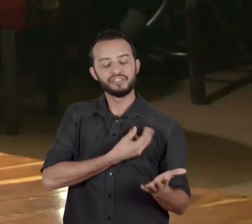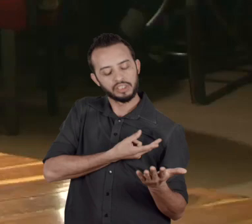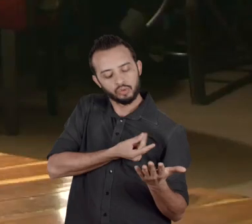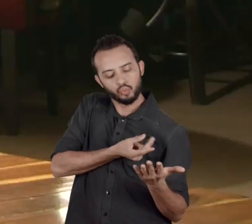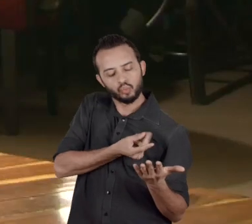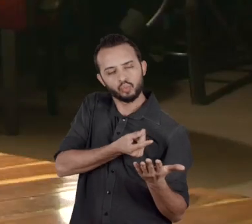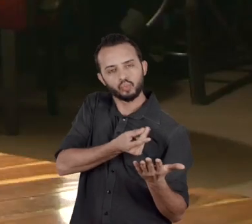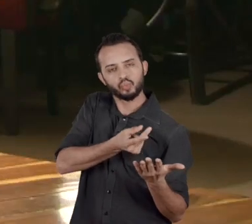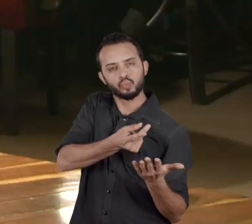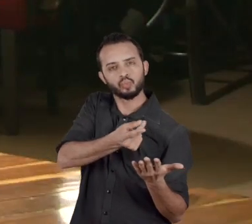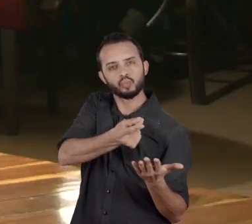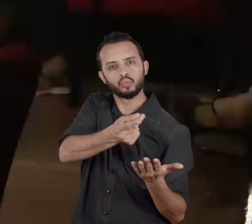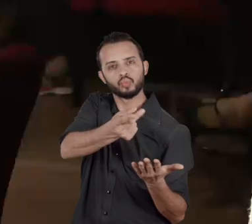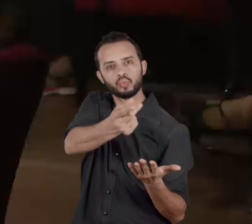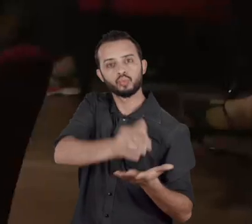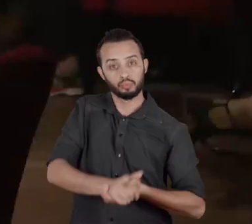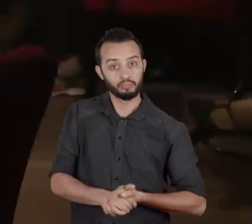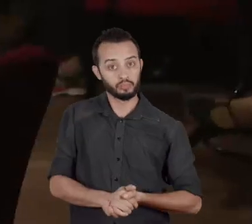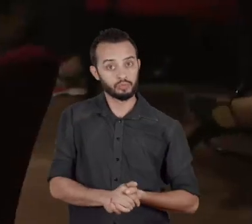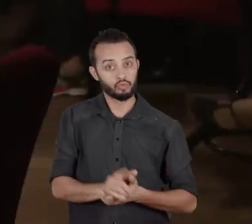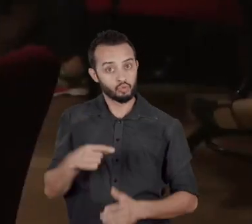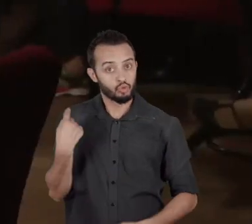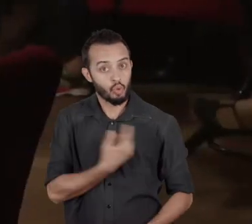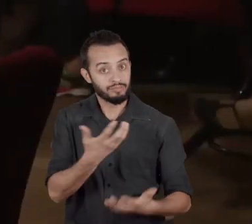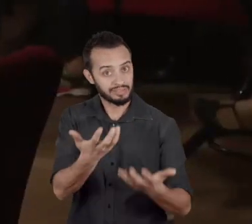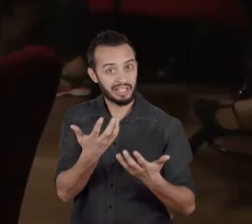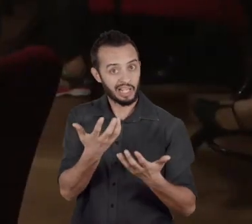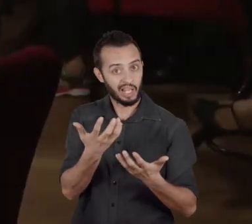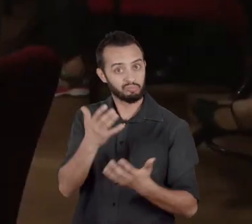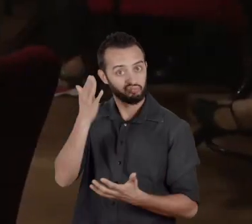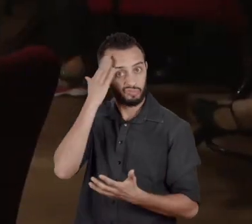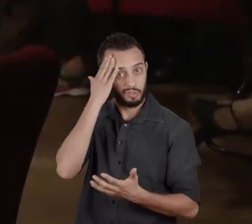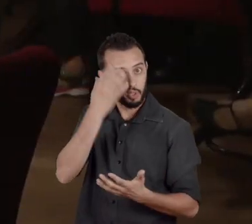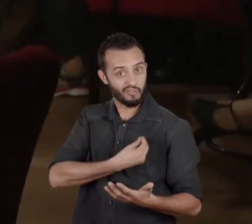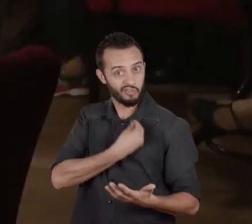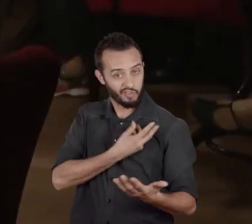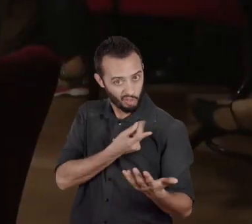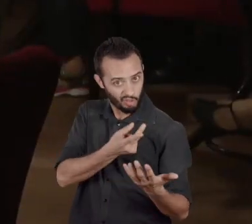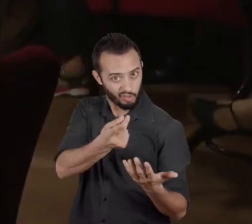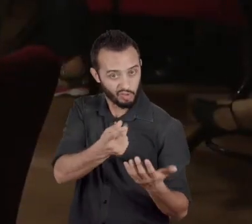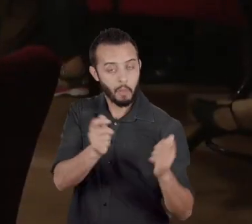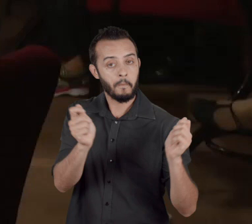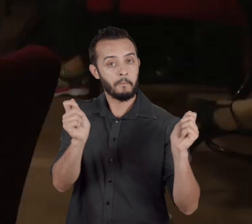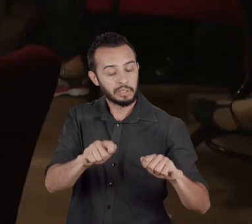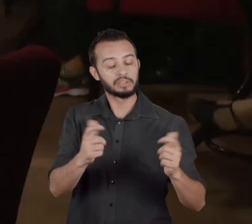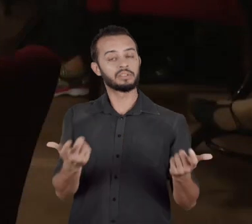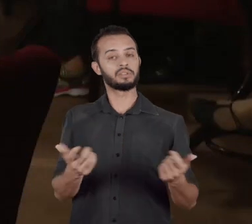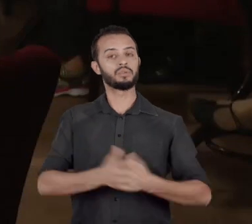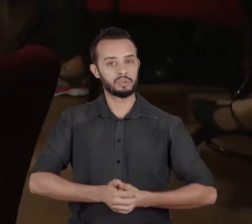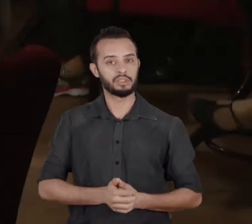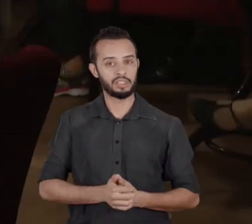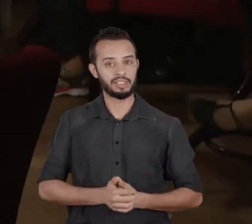Se nós quisermos sobreviver, nós devemos saber aplicar a racionalidade econômica em todas as esferas da nossa vida.